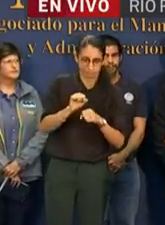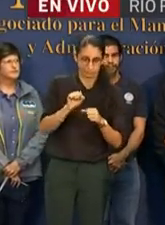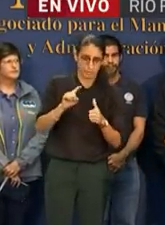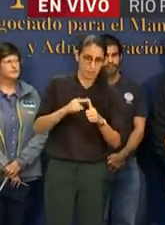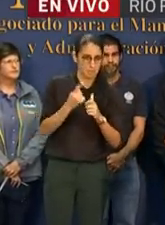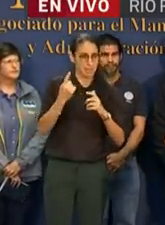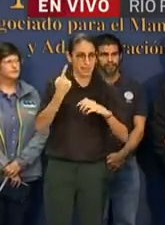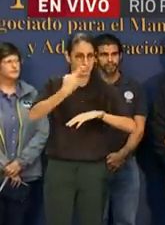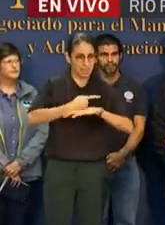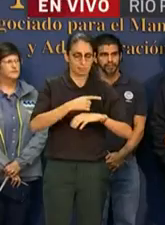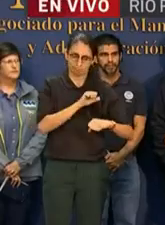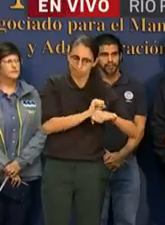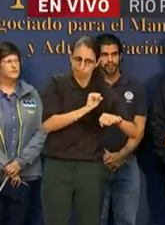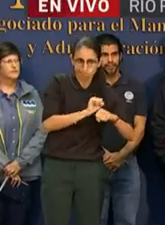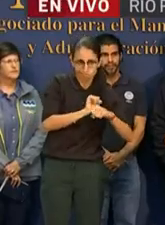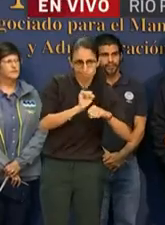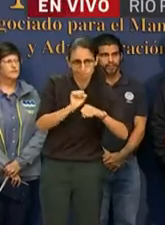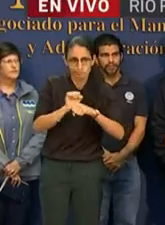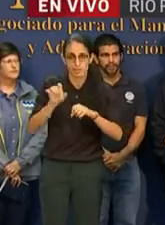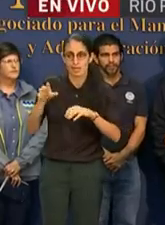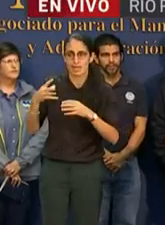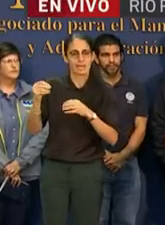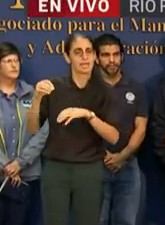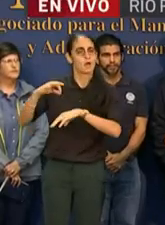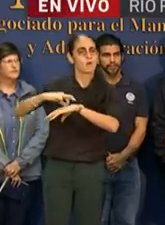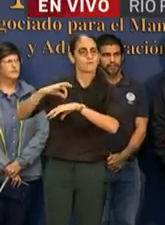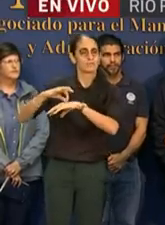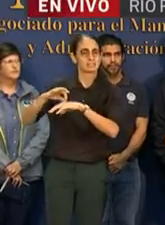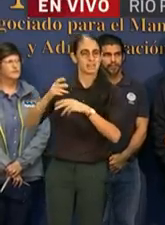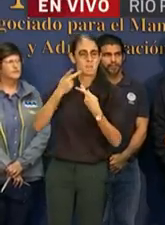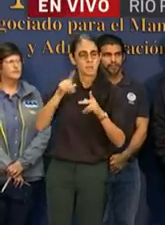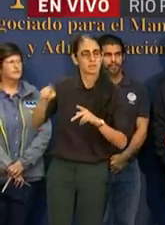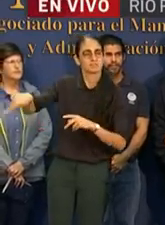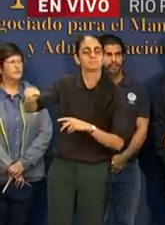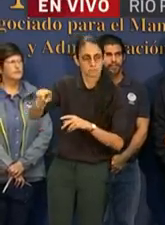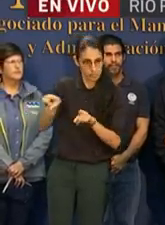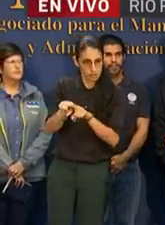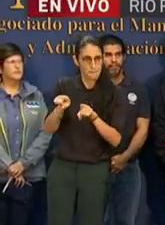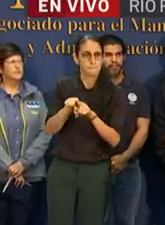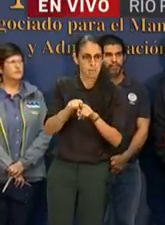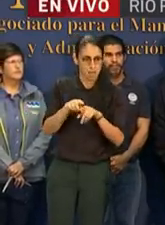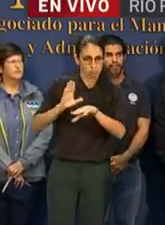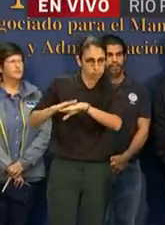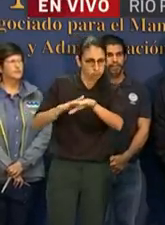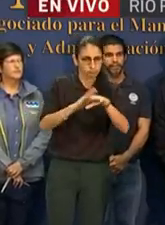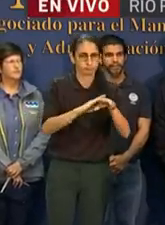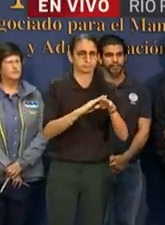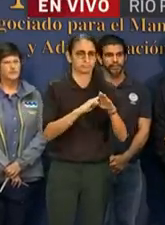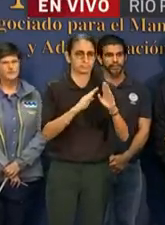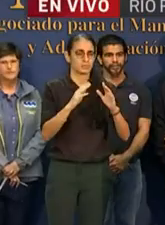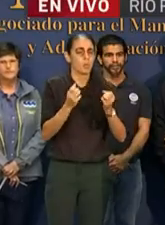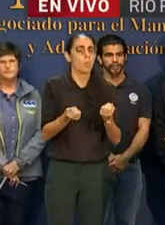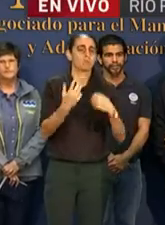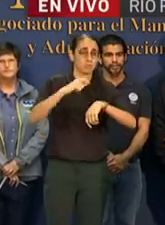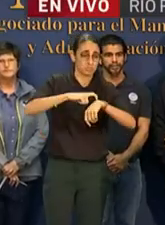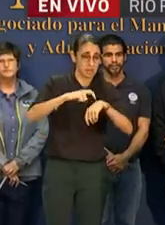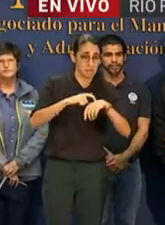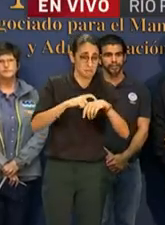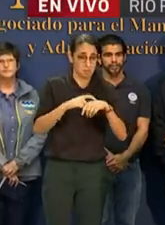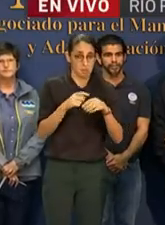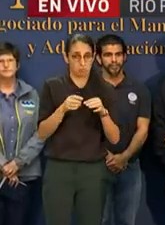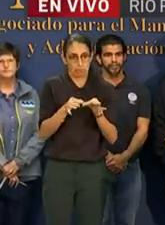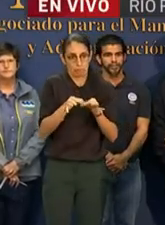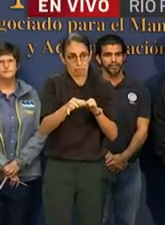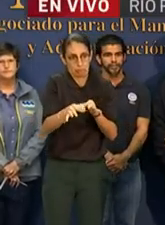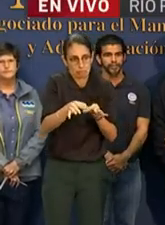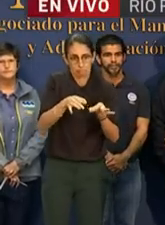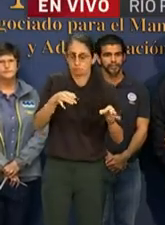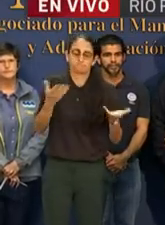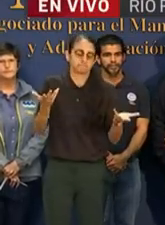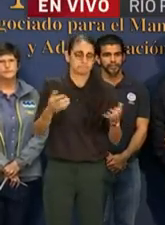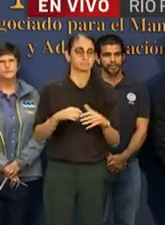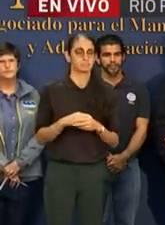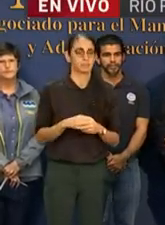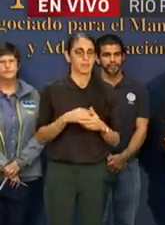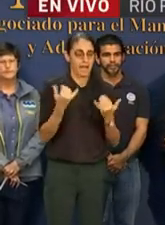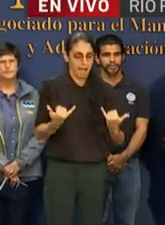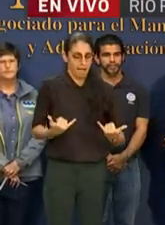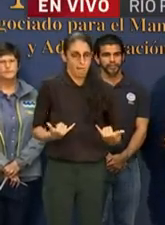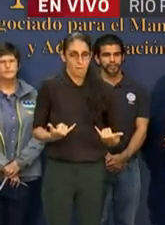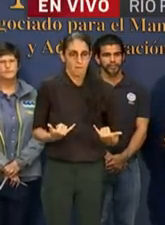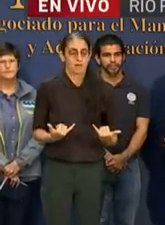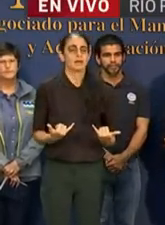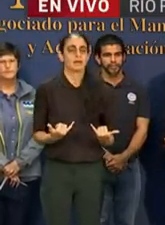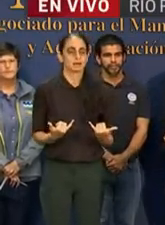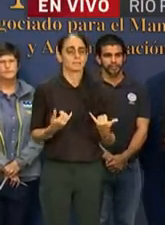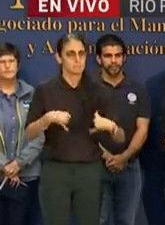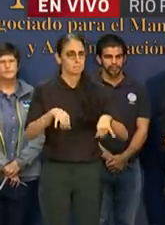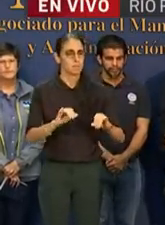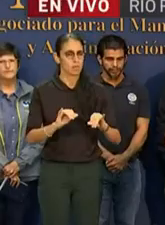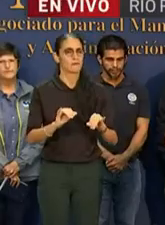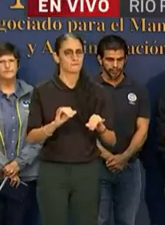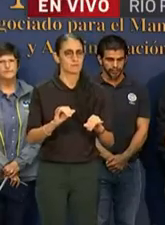LA EVALUACIÓN DE DAÑOS. 1 VEZ